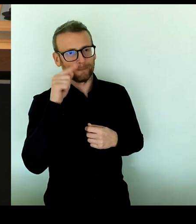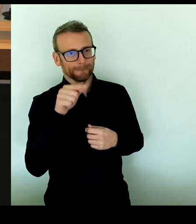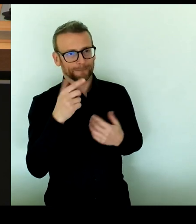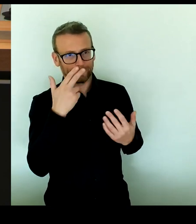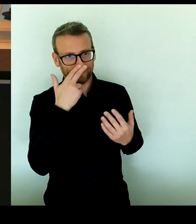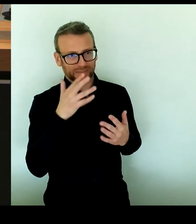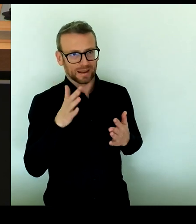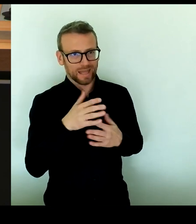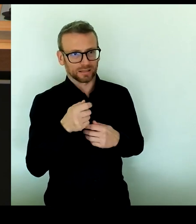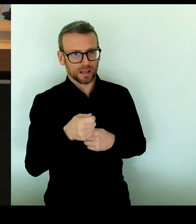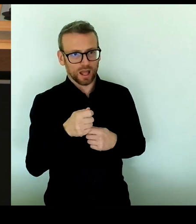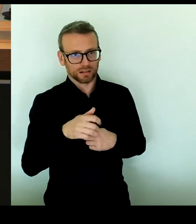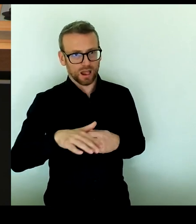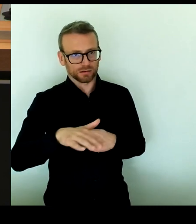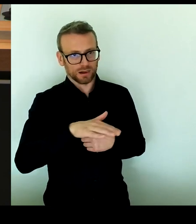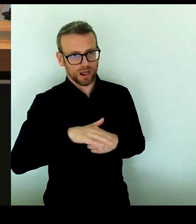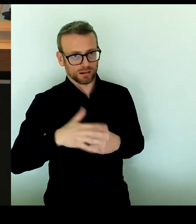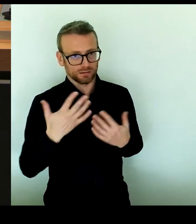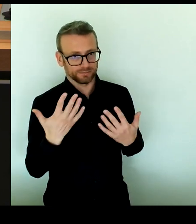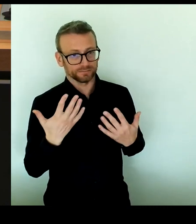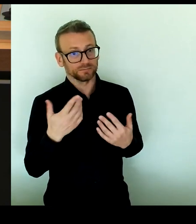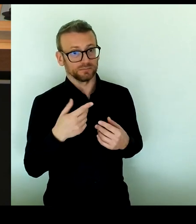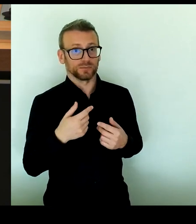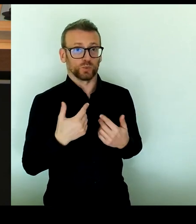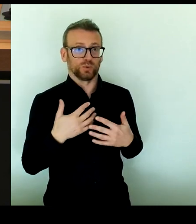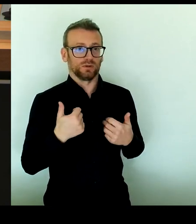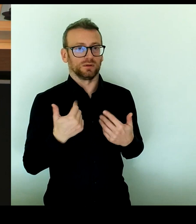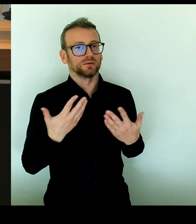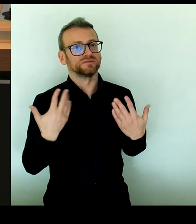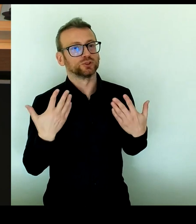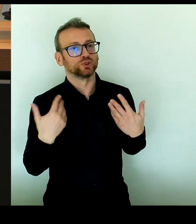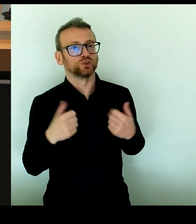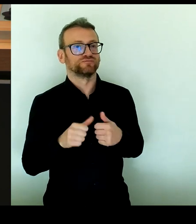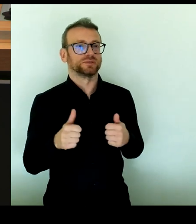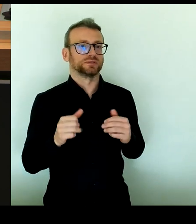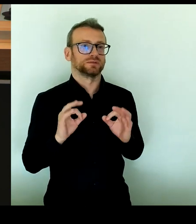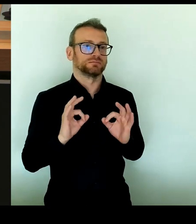die sozialistische ideologisches Gedankengut in den privaten Lebensraum transferier.